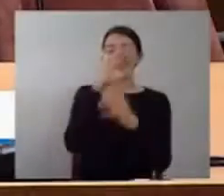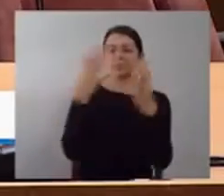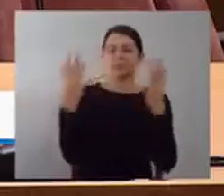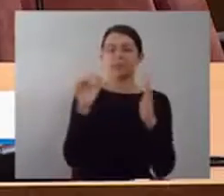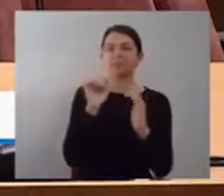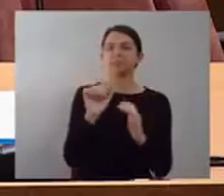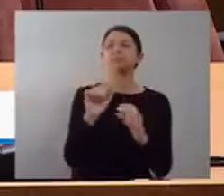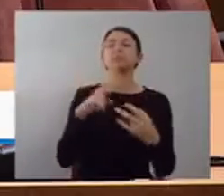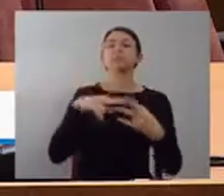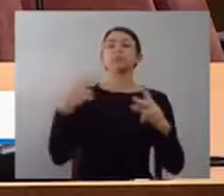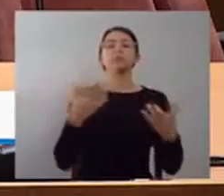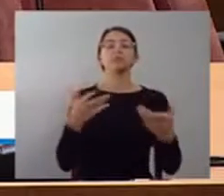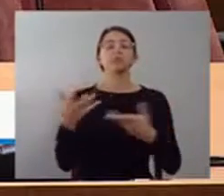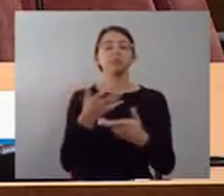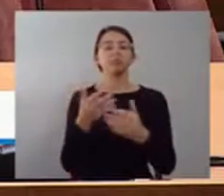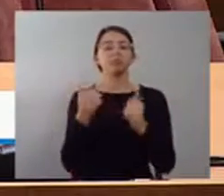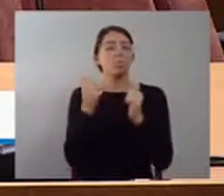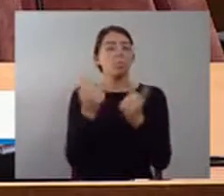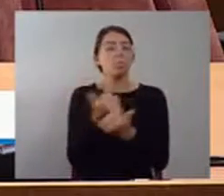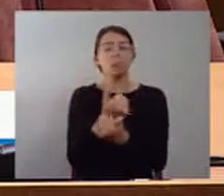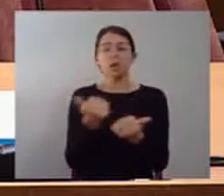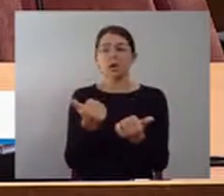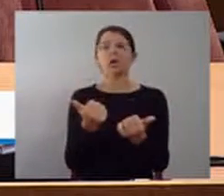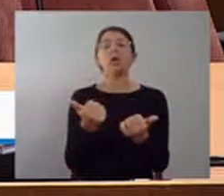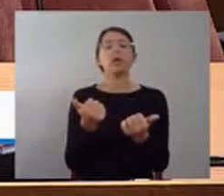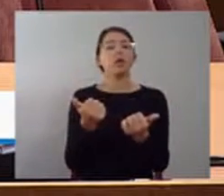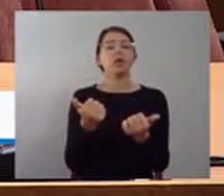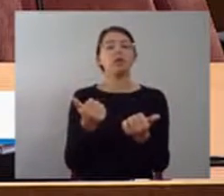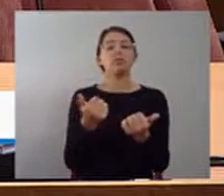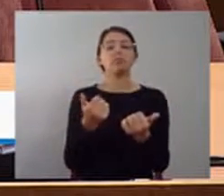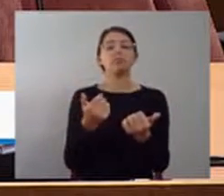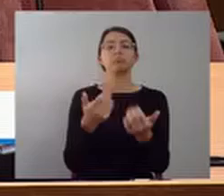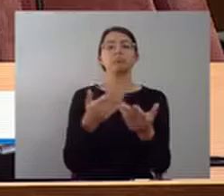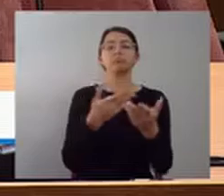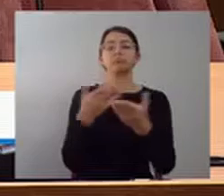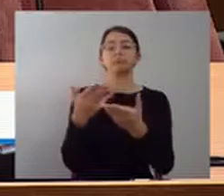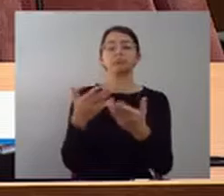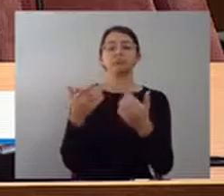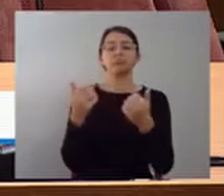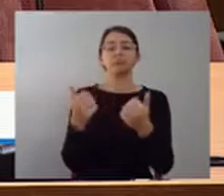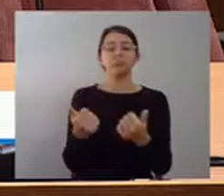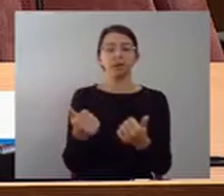Em relação à CCDR, não houve o entendimento que a Câmara Municipal,